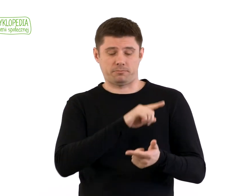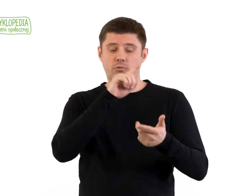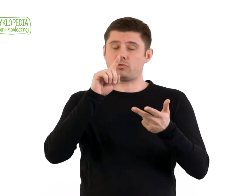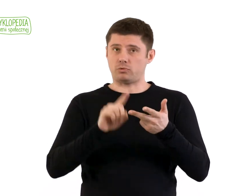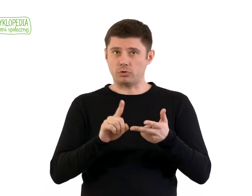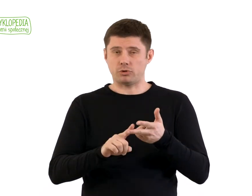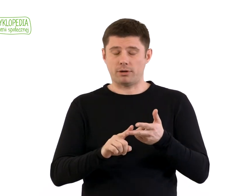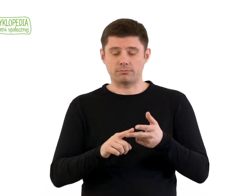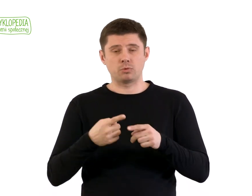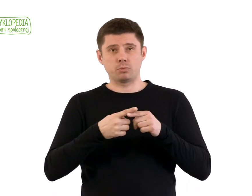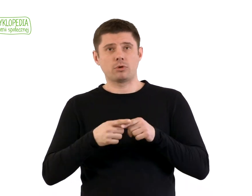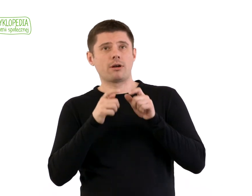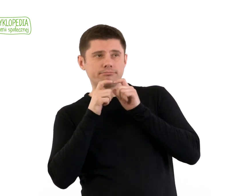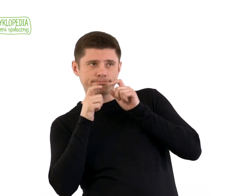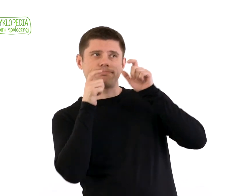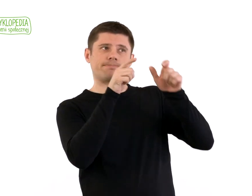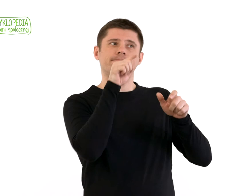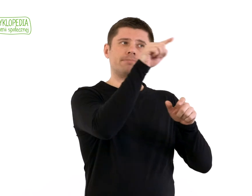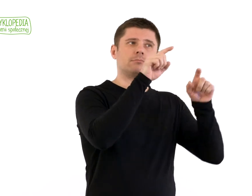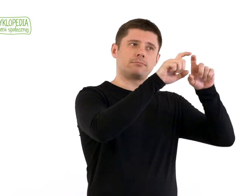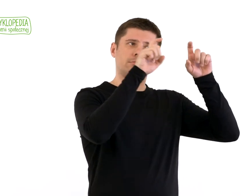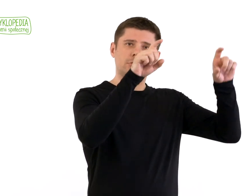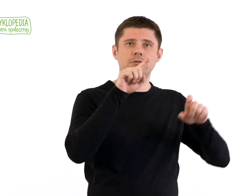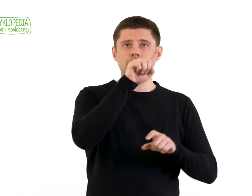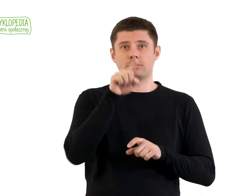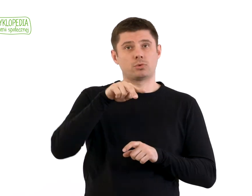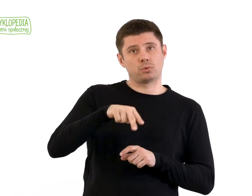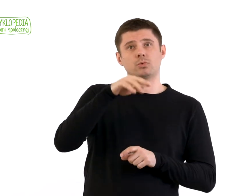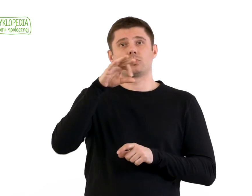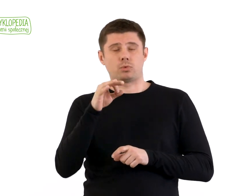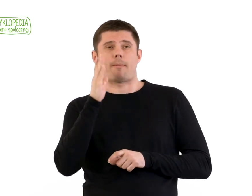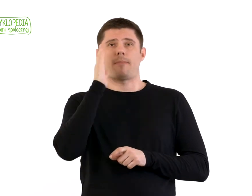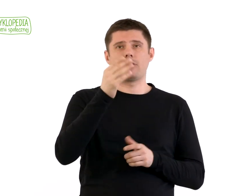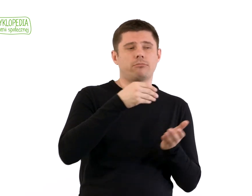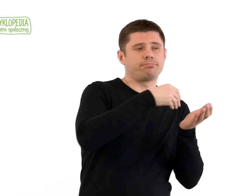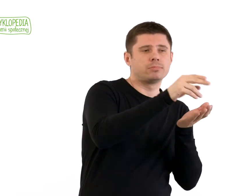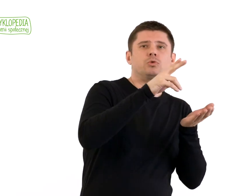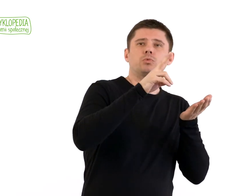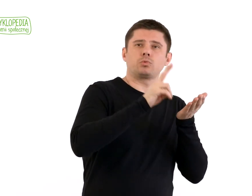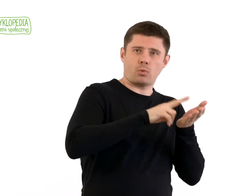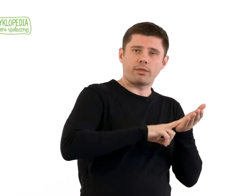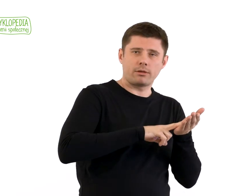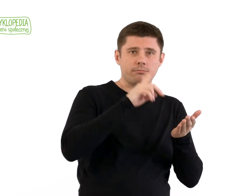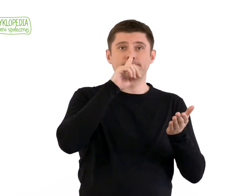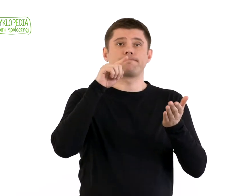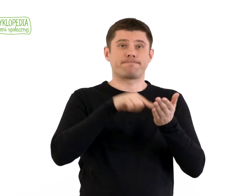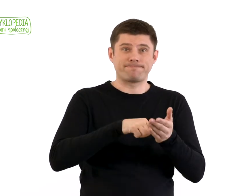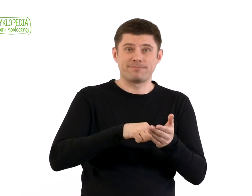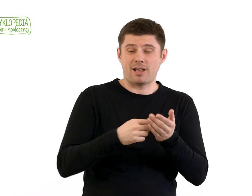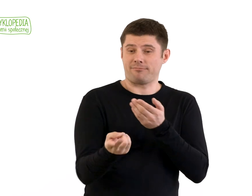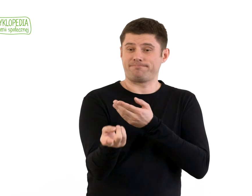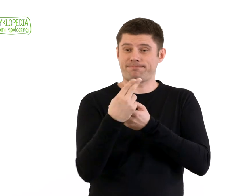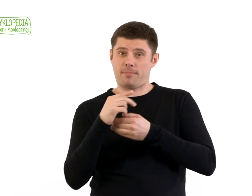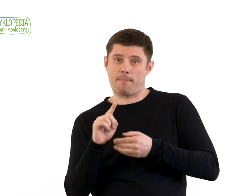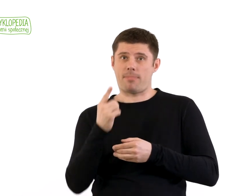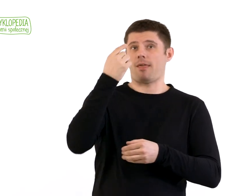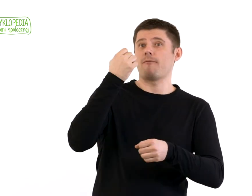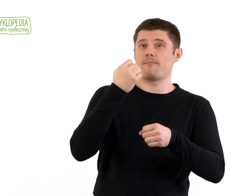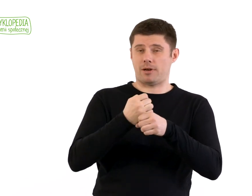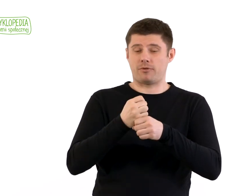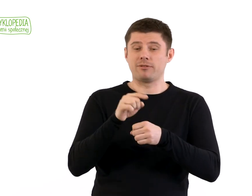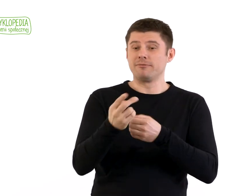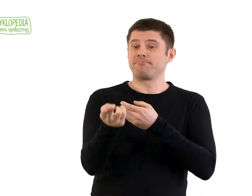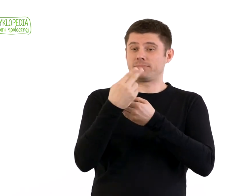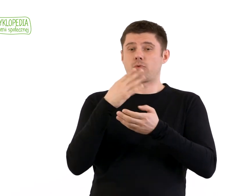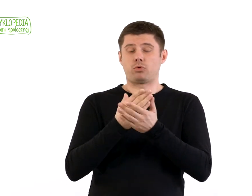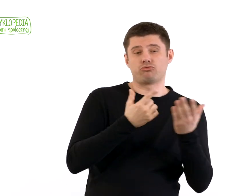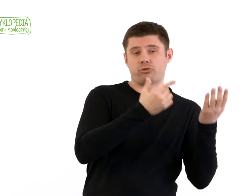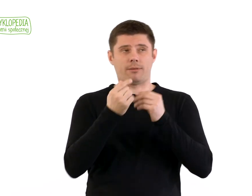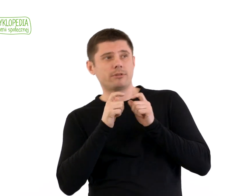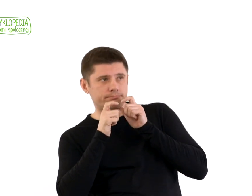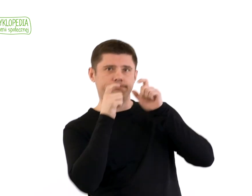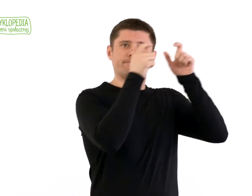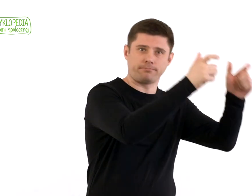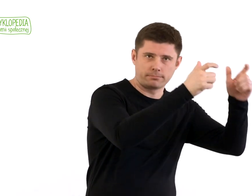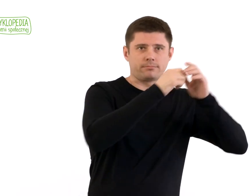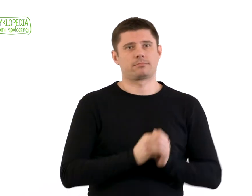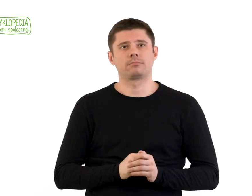zgłoszenie spółdzielni do ZUS jako płatnika składek w ciągu 7 dni od zatrudnienia pierwszego pracownika;